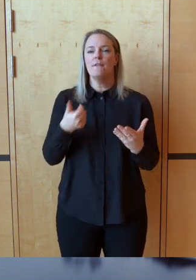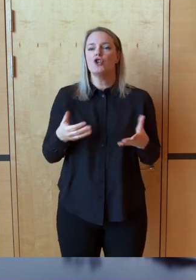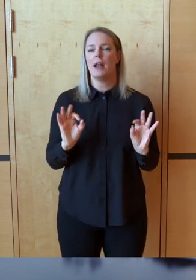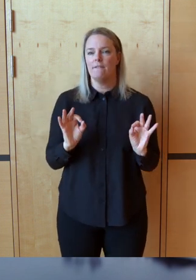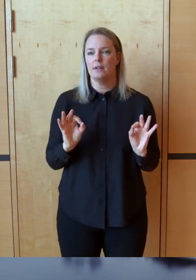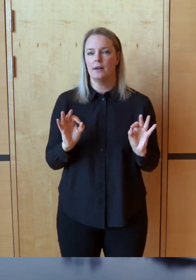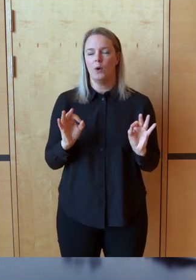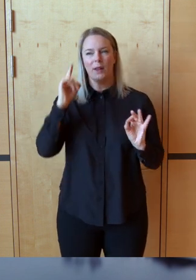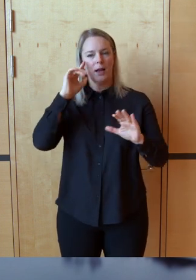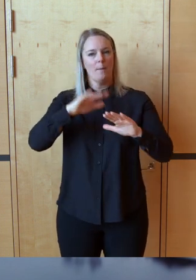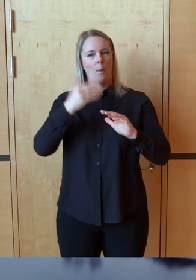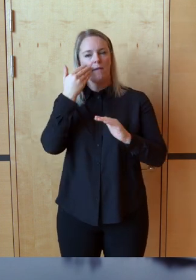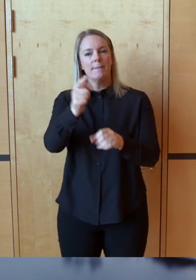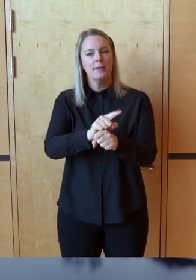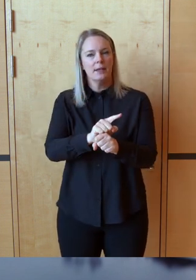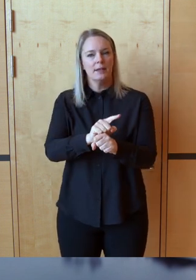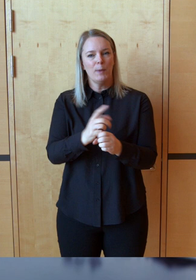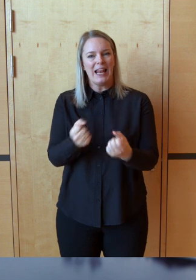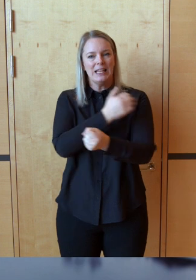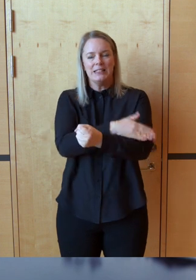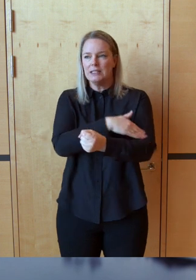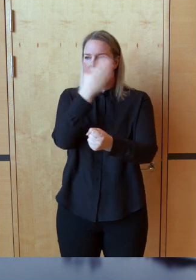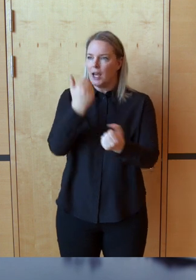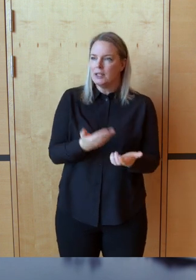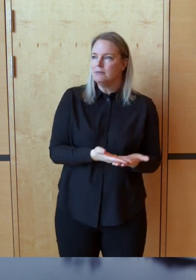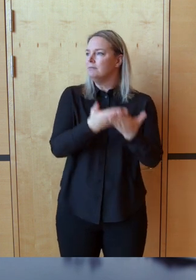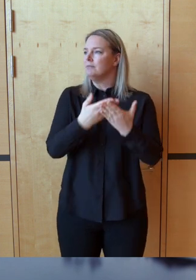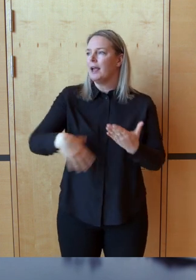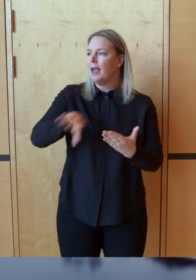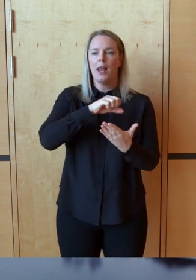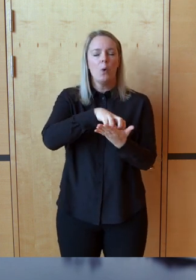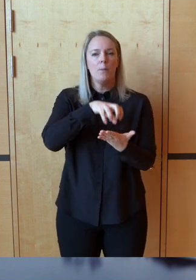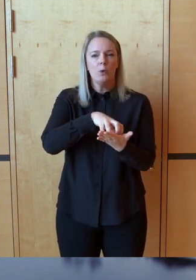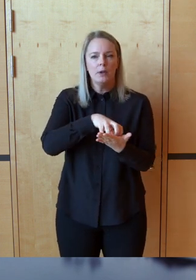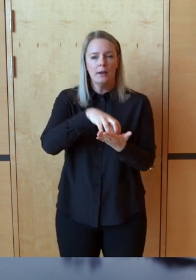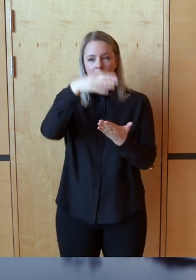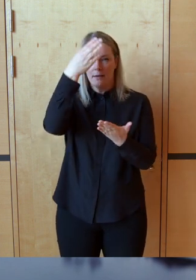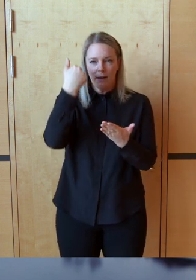Inför en framtid med en räddningstjänst som kan serva hela vår kommun som kan serva de stora förändringarna